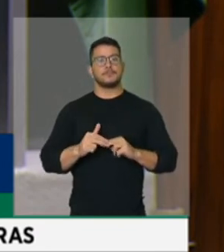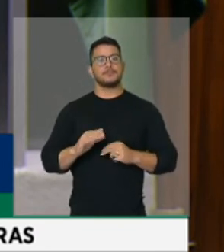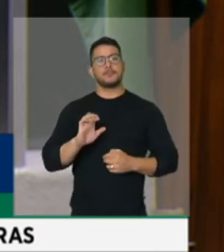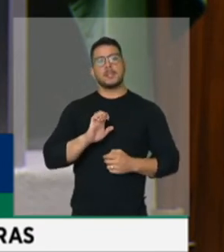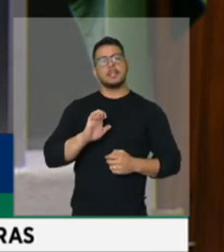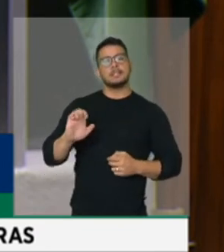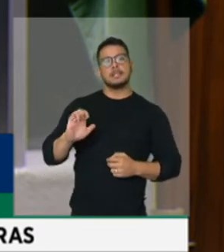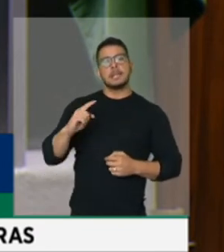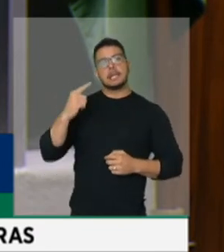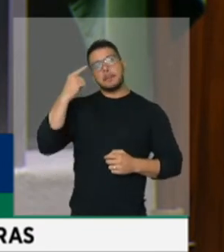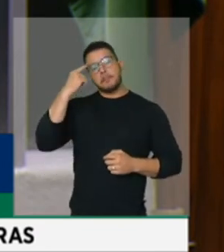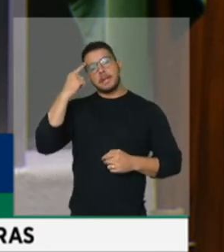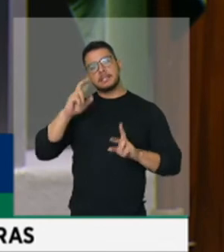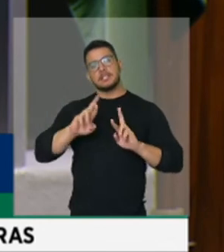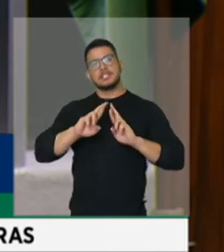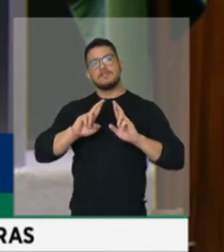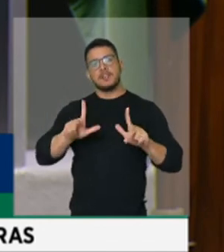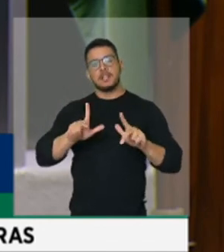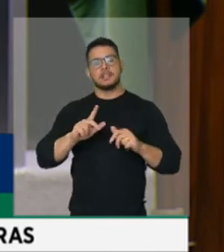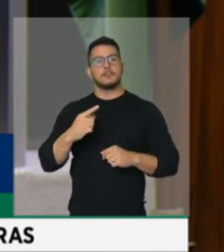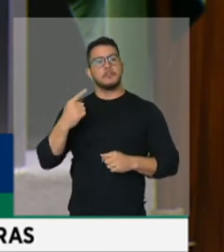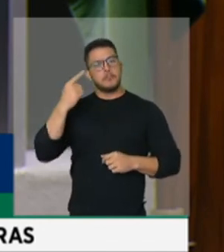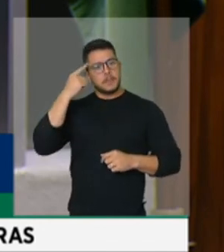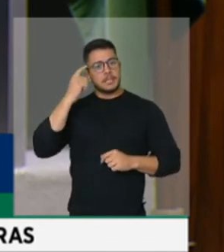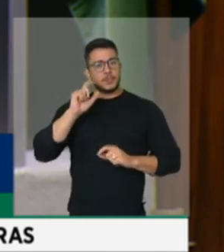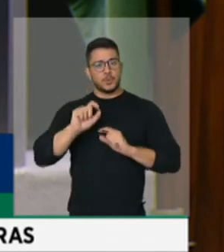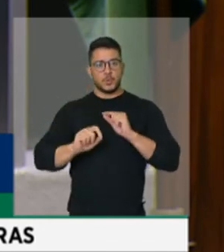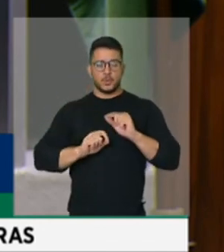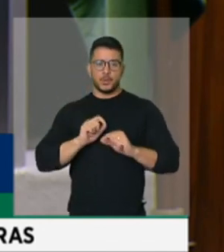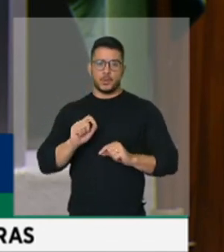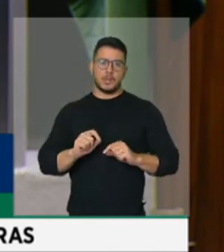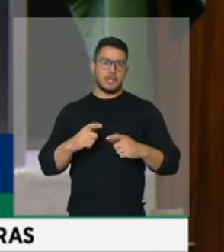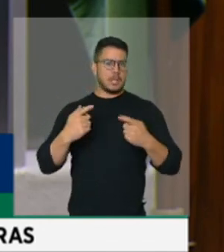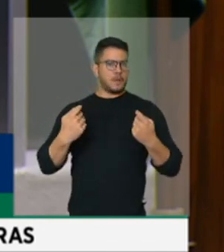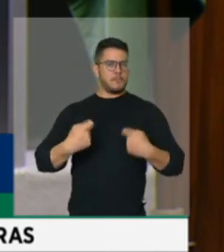EDUCAÇÃO, COM A SAÚDE COM A SEGURANÇA COM AS NOSSAS RODOVIAS COM AQUELAS QUE NÃO